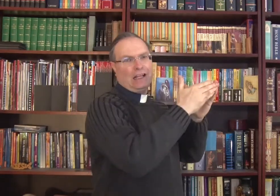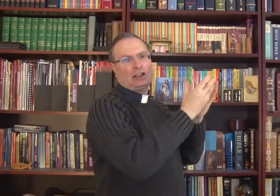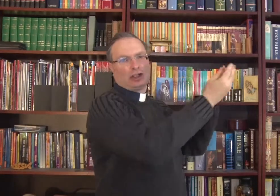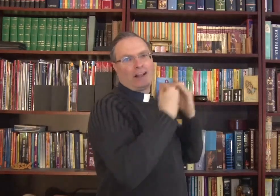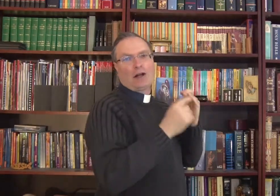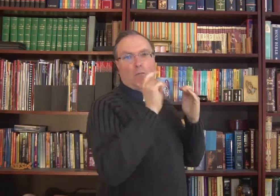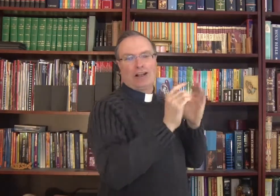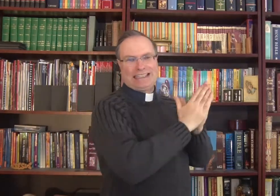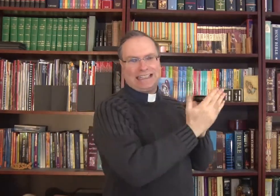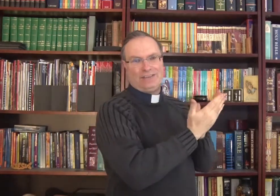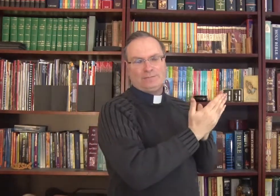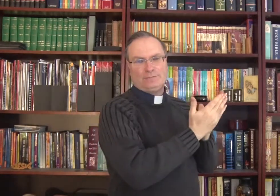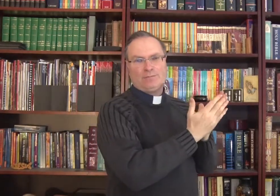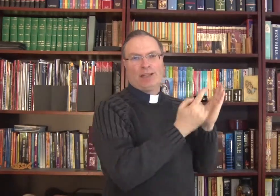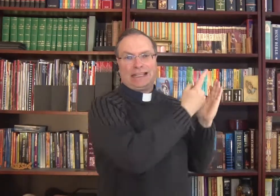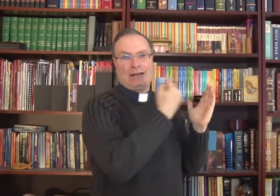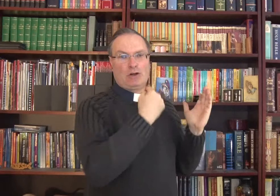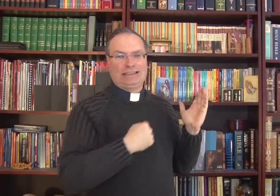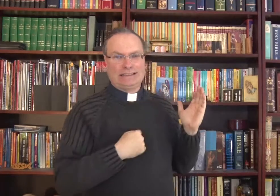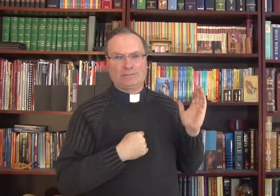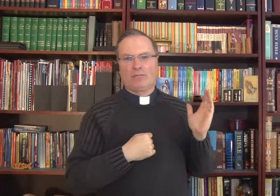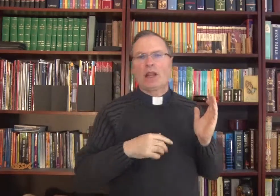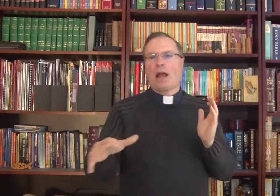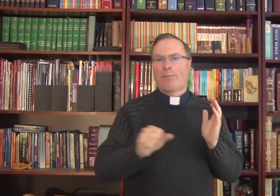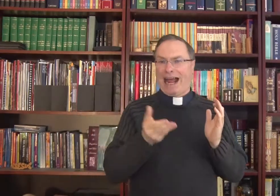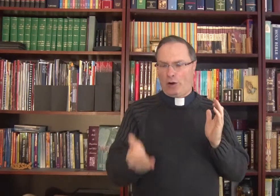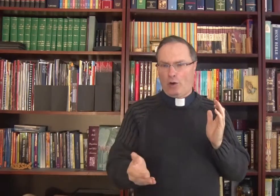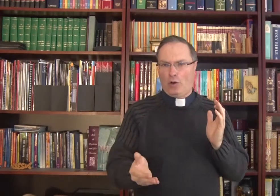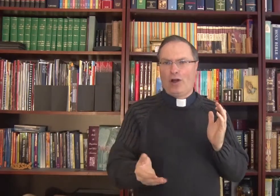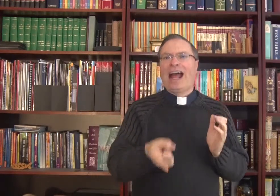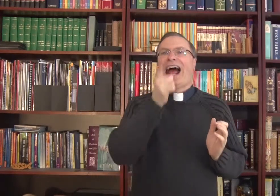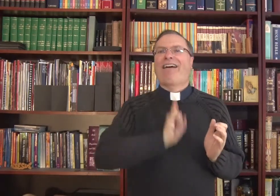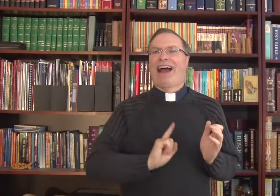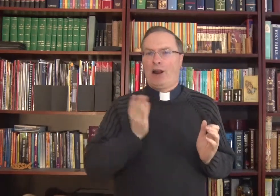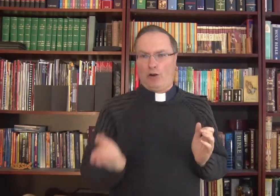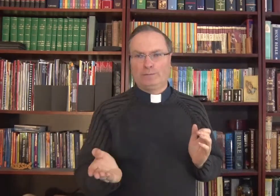de me donner le petit livre. Il me dit: «Prends-le et avale-le;